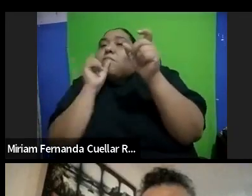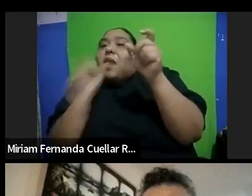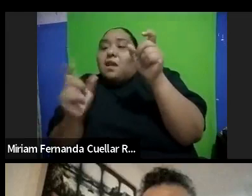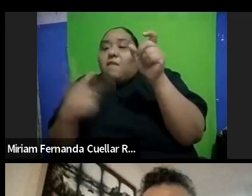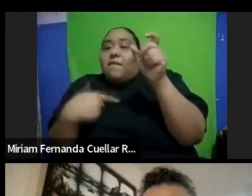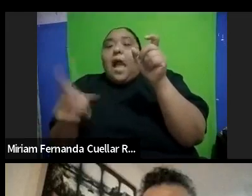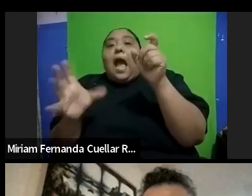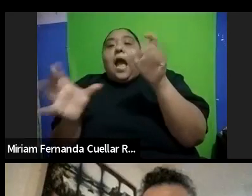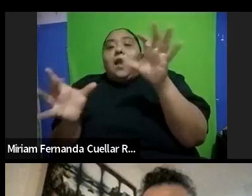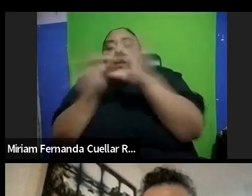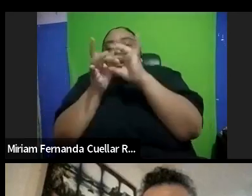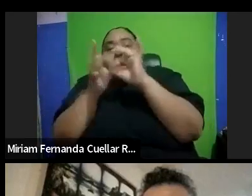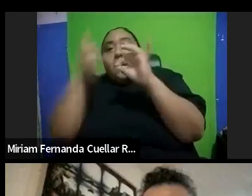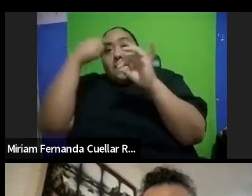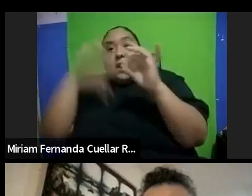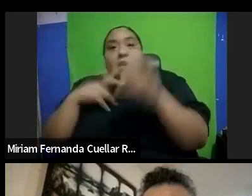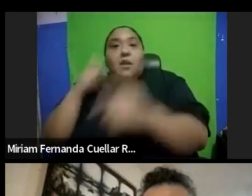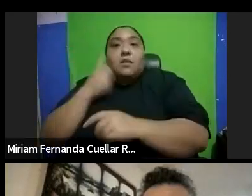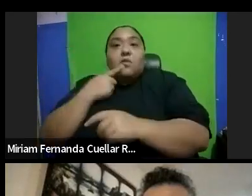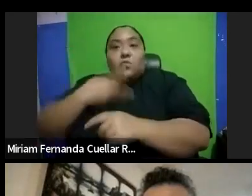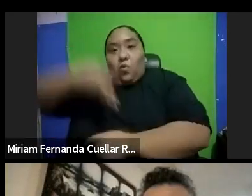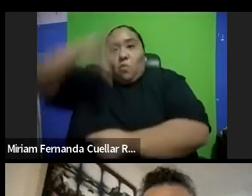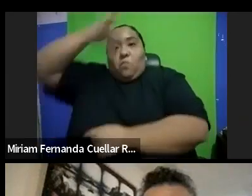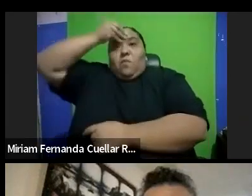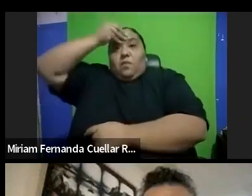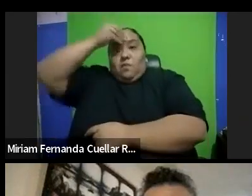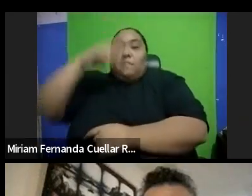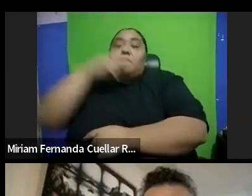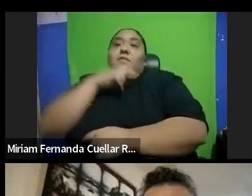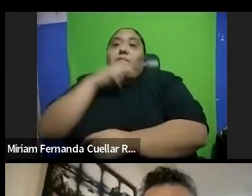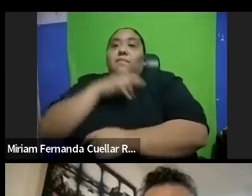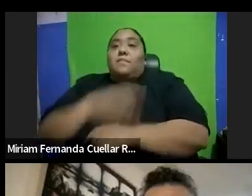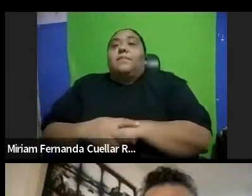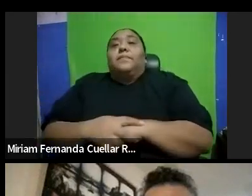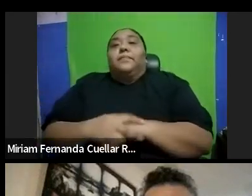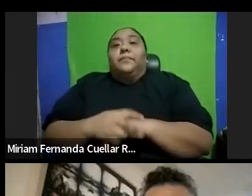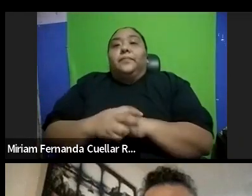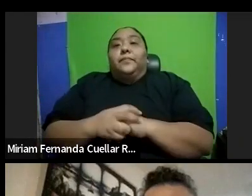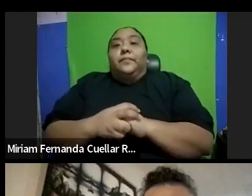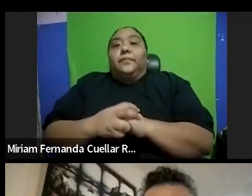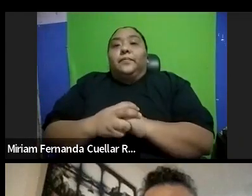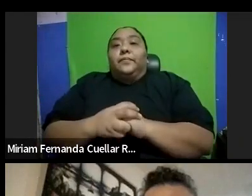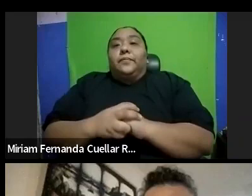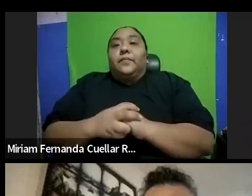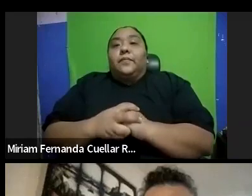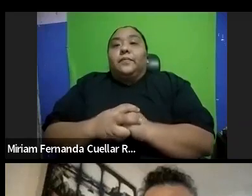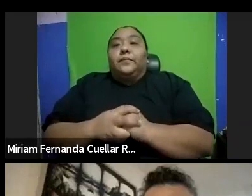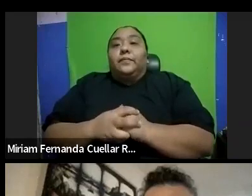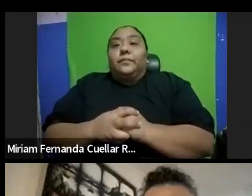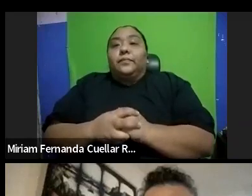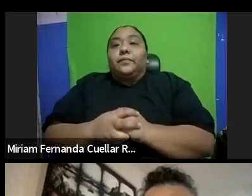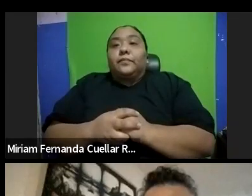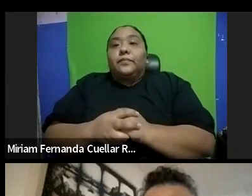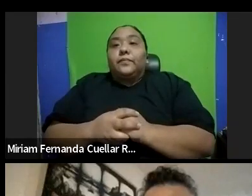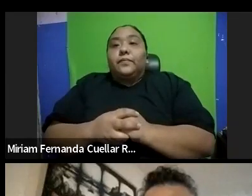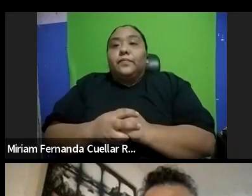mucho para que el sordo vaya memorizando esas s palabras